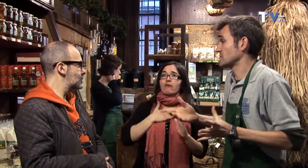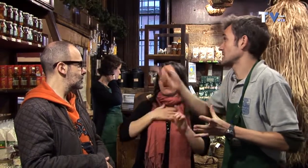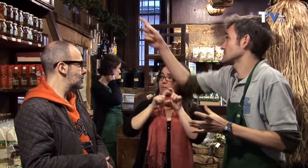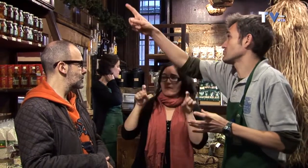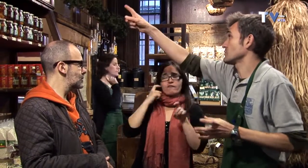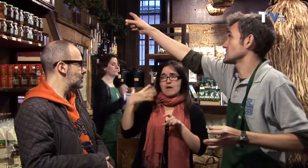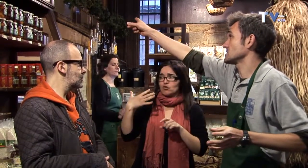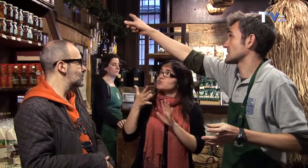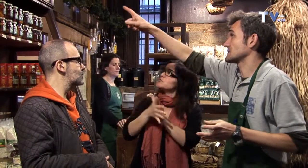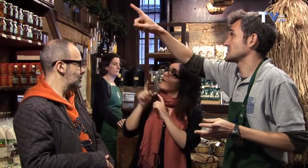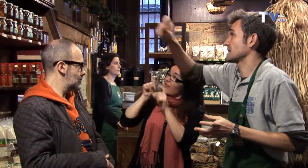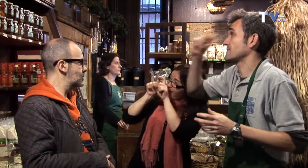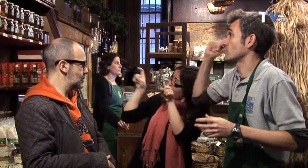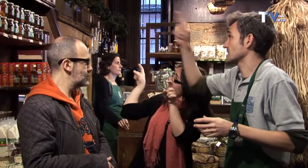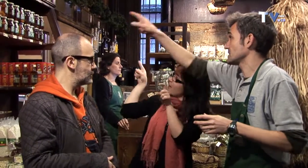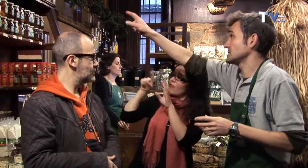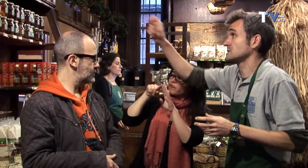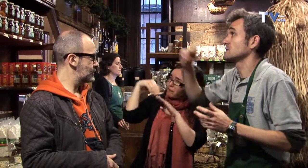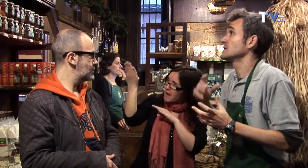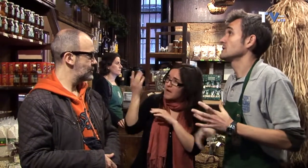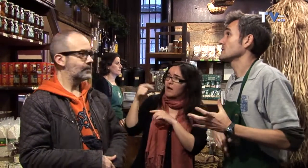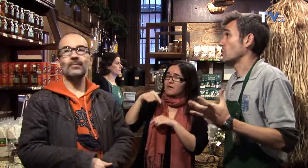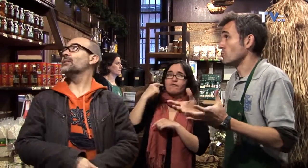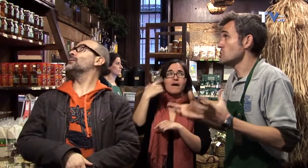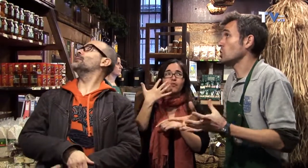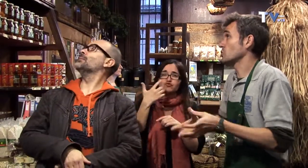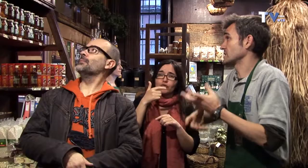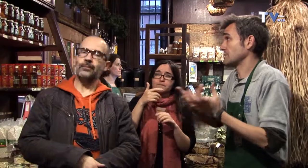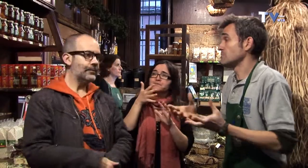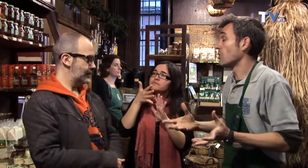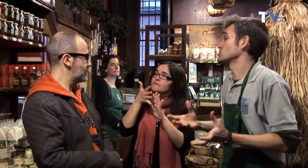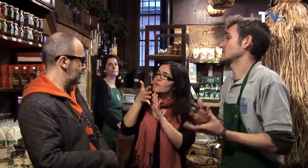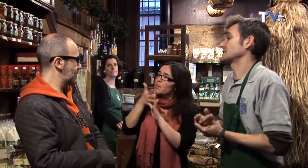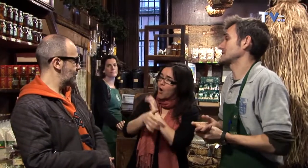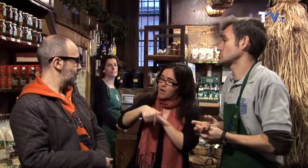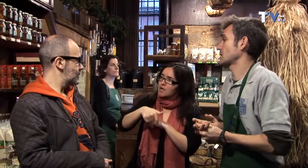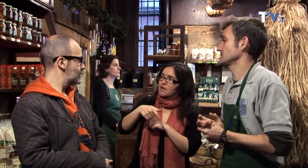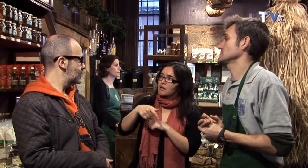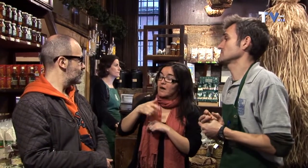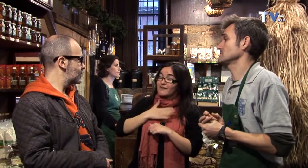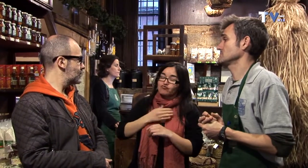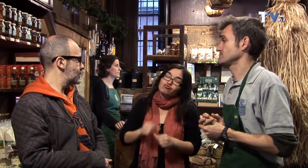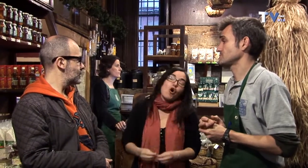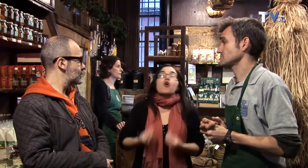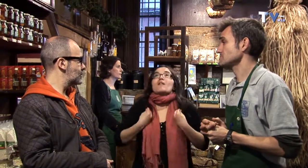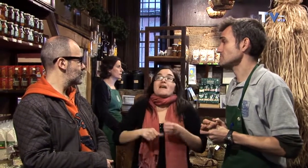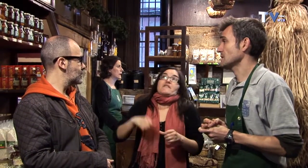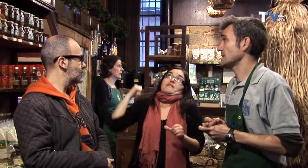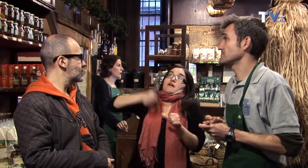pero si el producto es bueno, es caro. Nuestra empresa es famosa y conocida en el extranjero